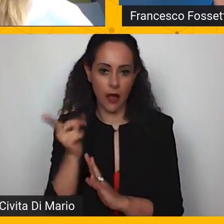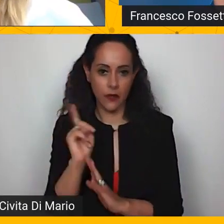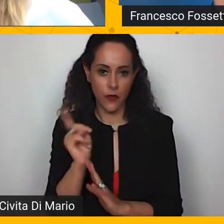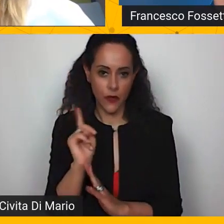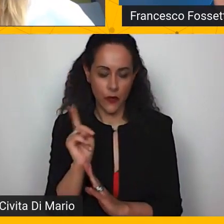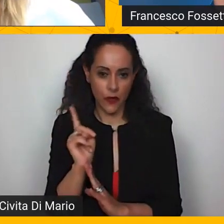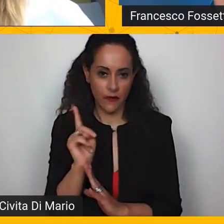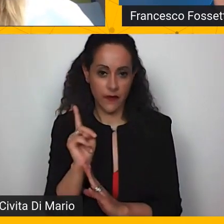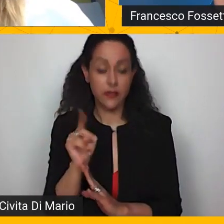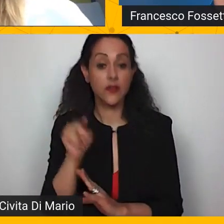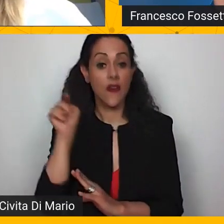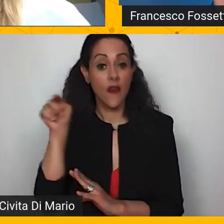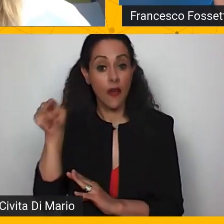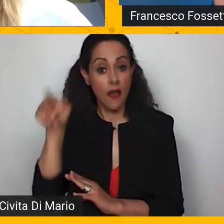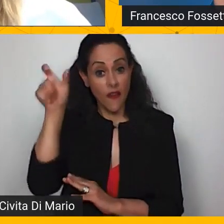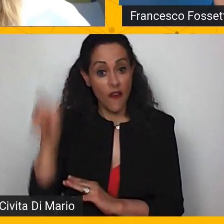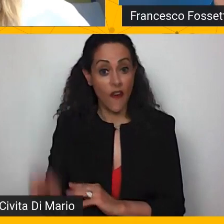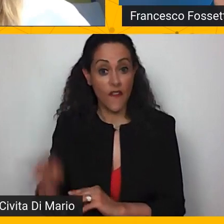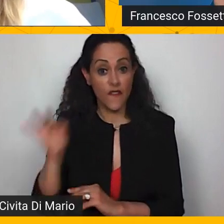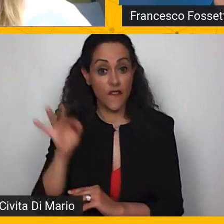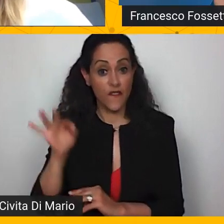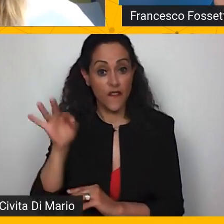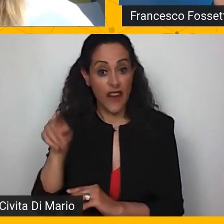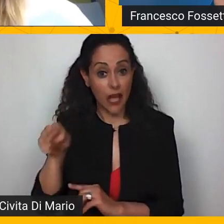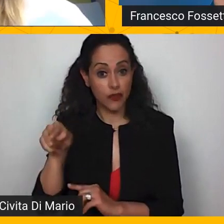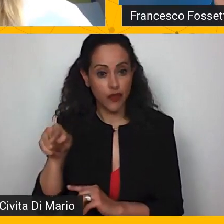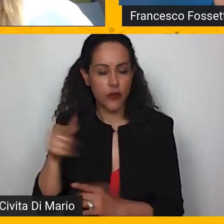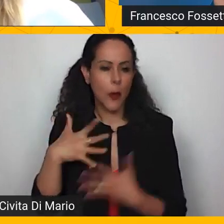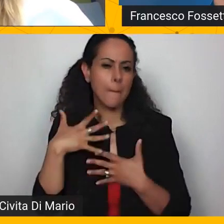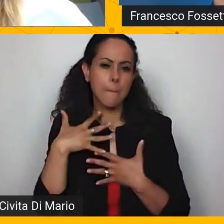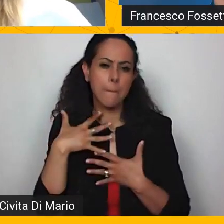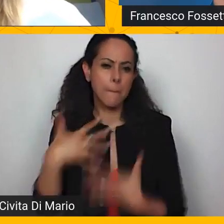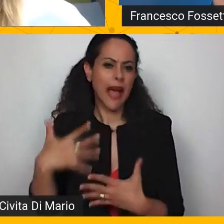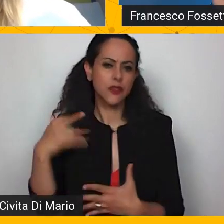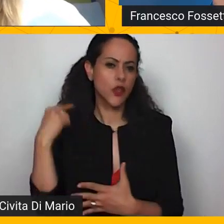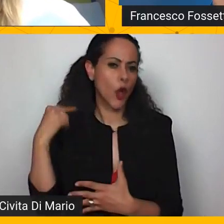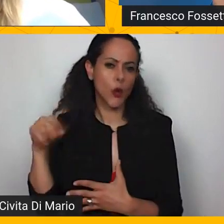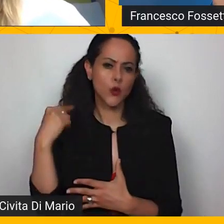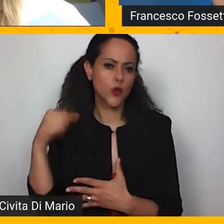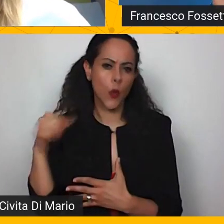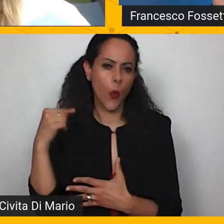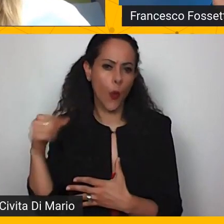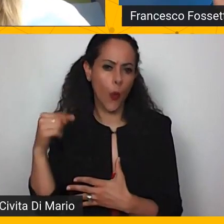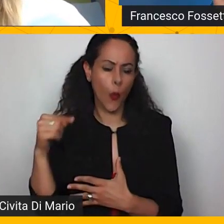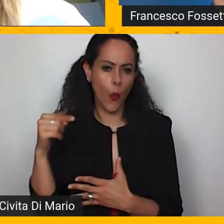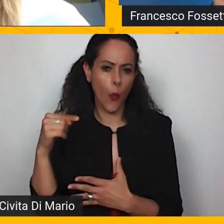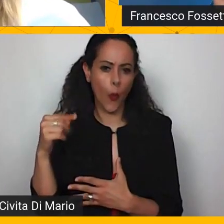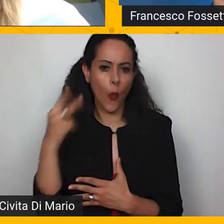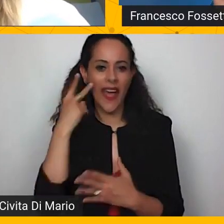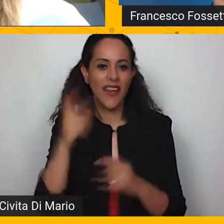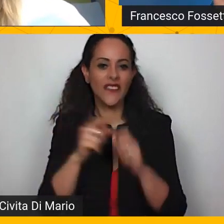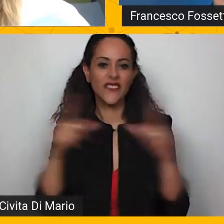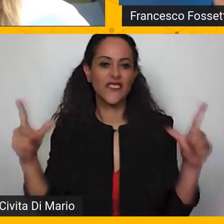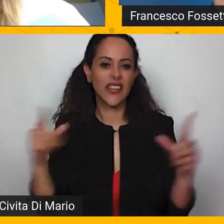seguito settimana scorsa Francesco ha trasformato una sua passione che era la